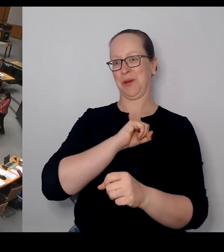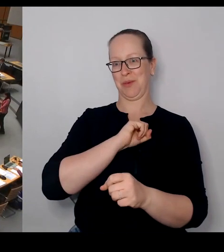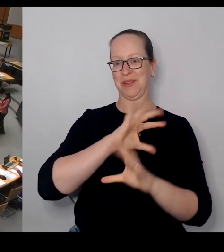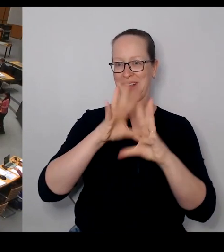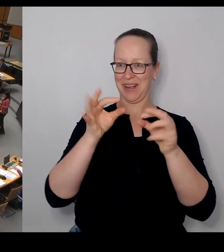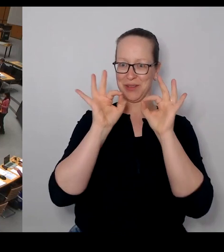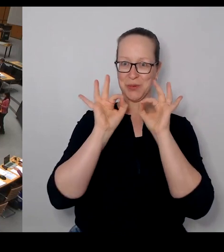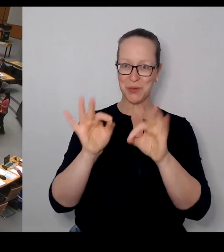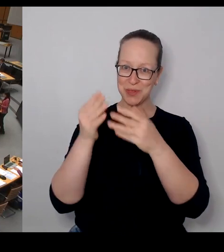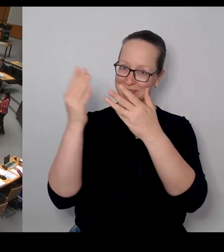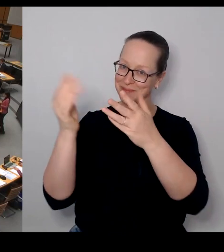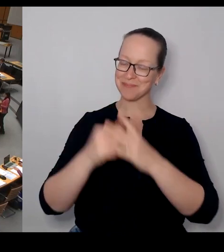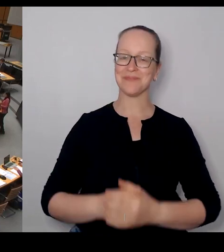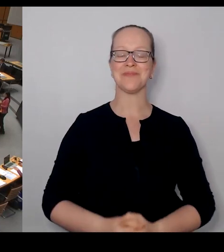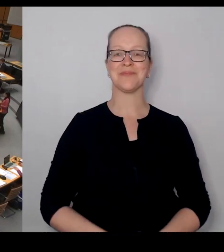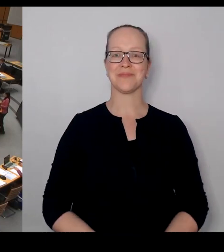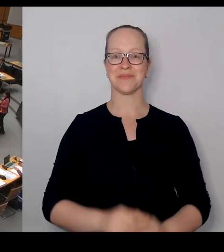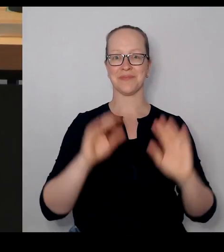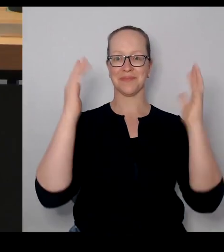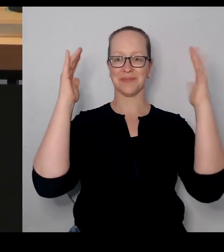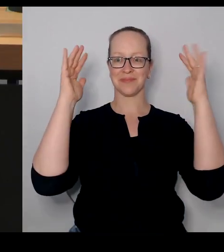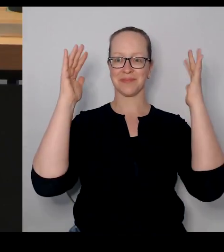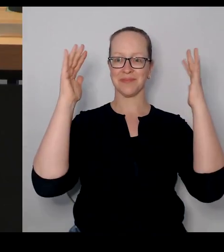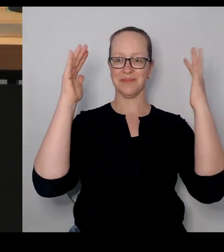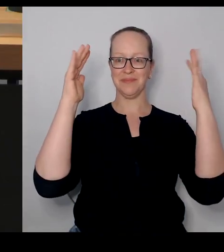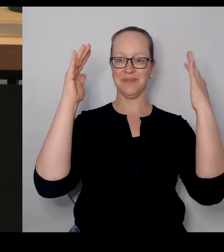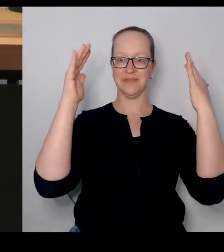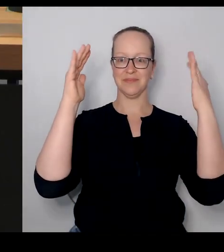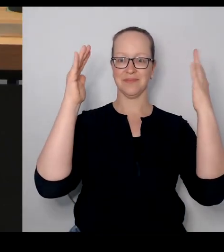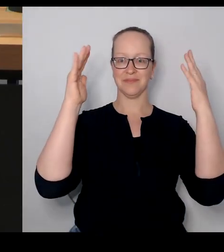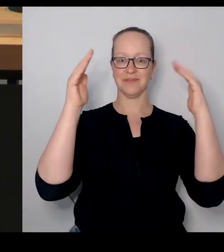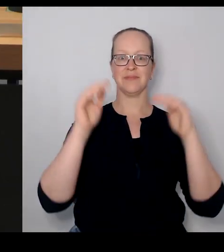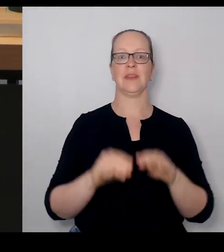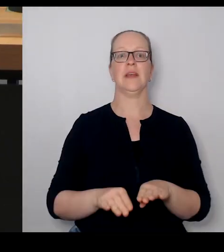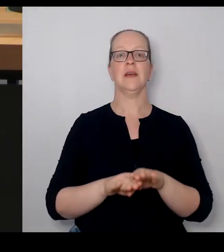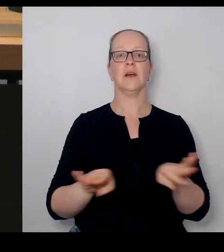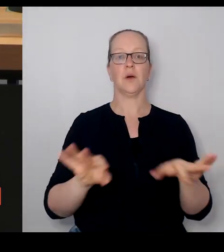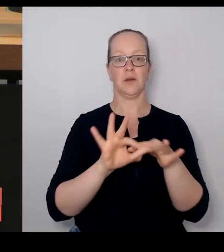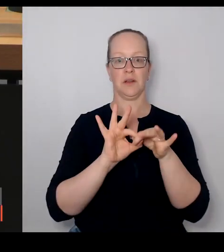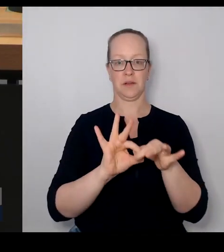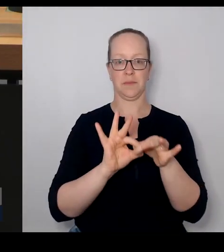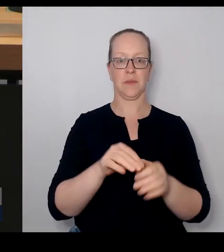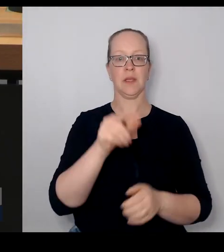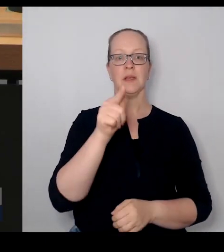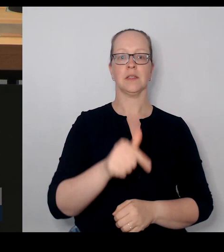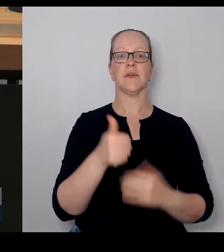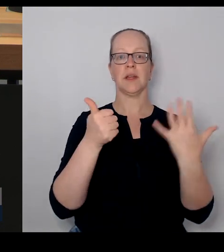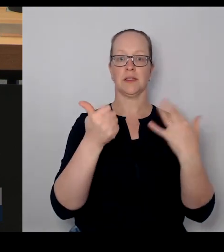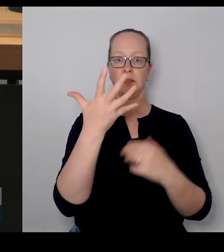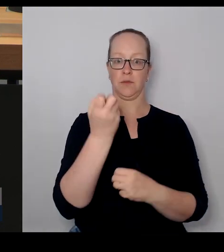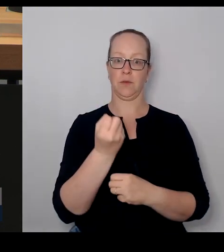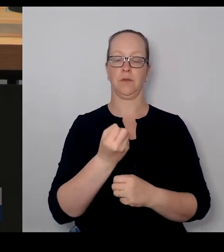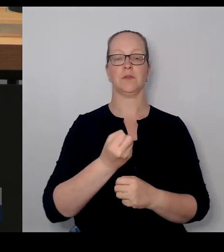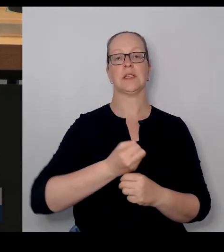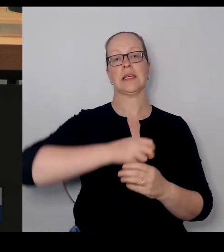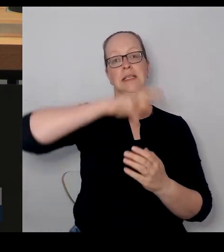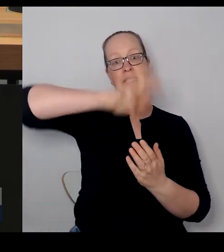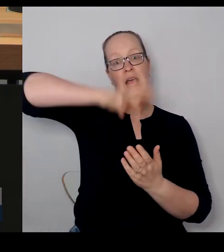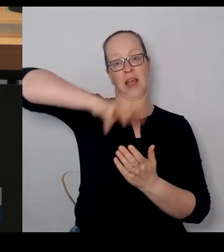Die Grundlage für den vorliegenden 256 Seiten starken Bericht ist ein enormer Arbeitsaufwand aller Beschäftigten des Rechnungshofs. Vielen Dank für